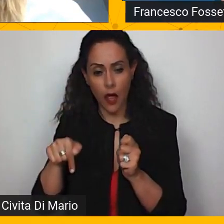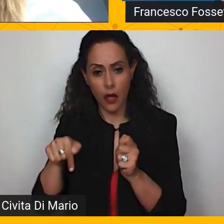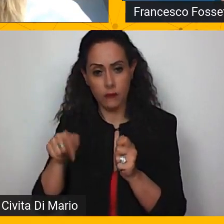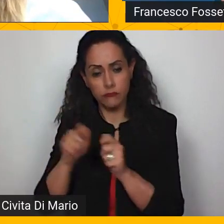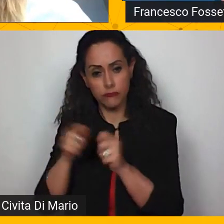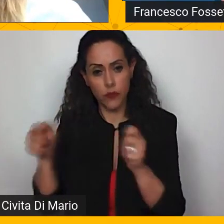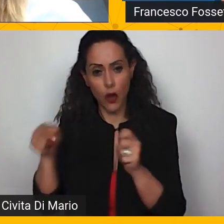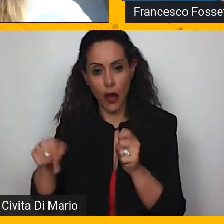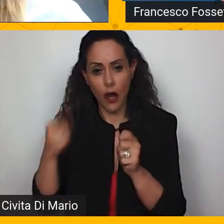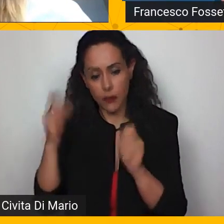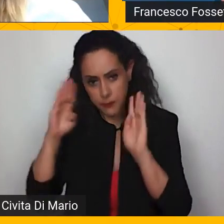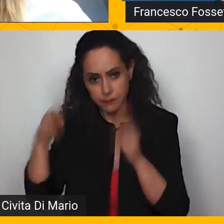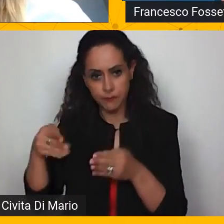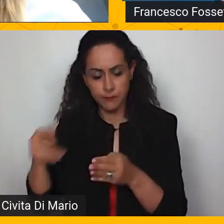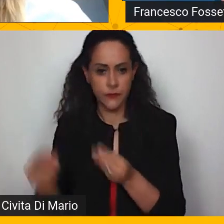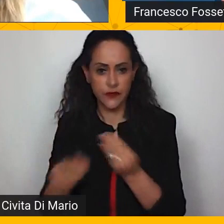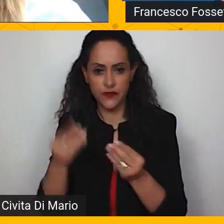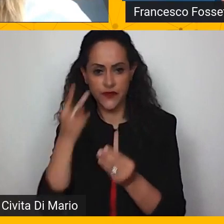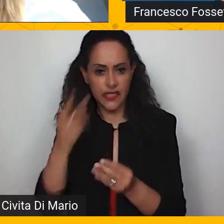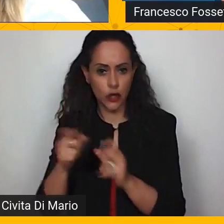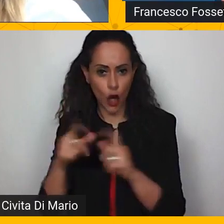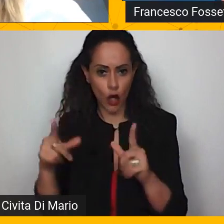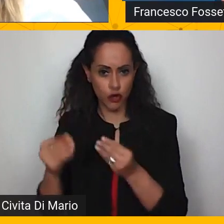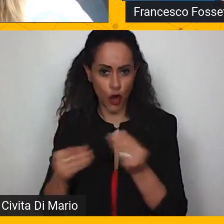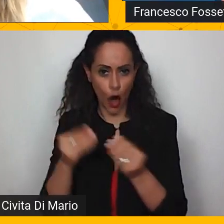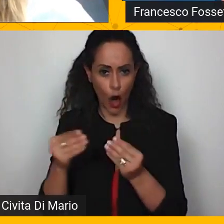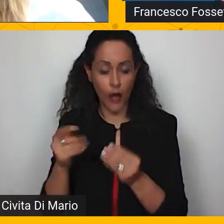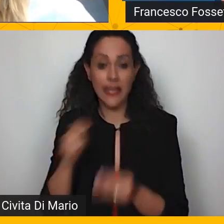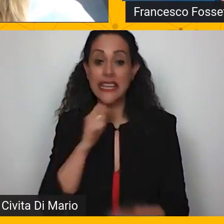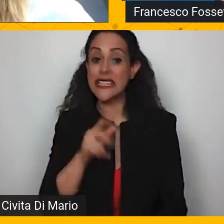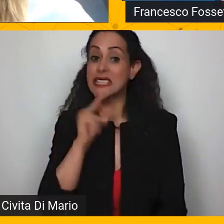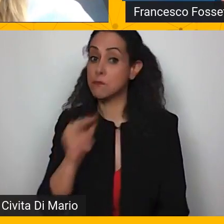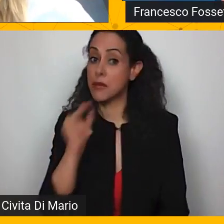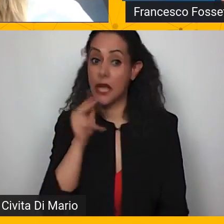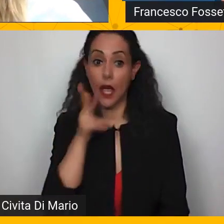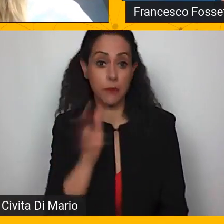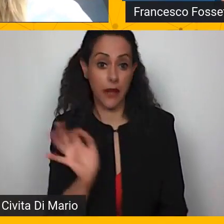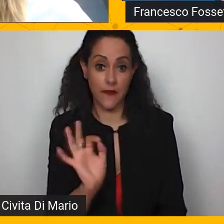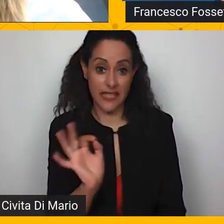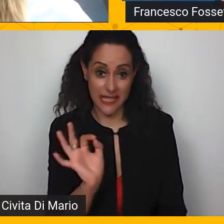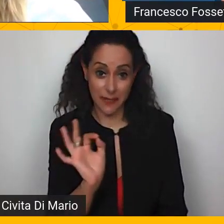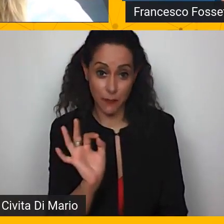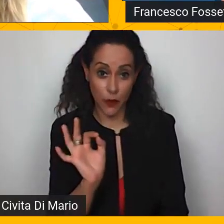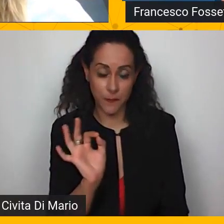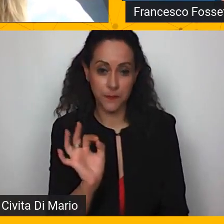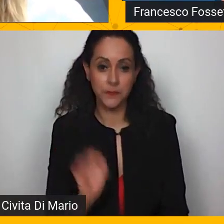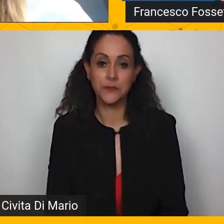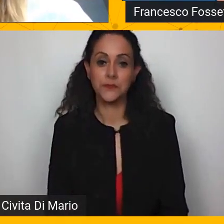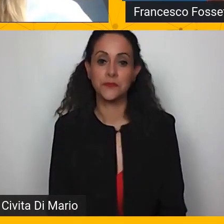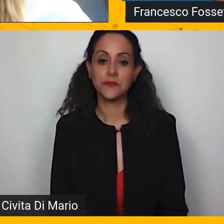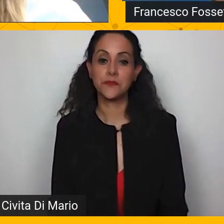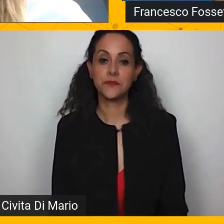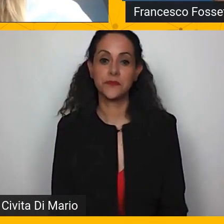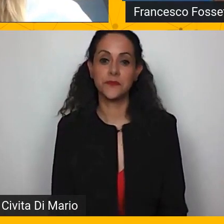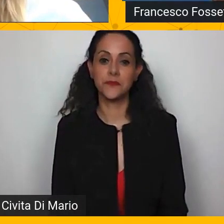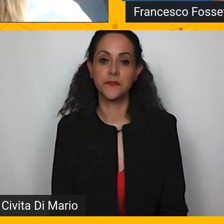questi aspetti ehm è un